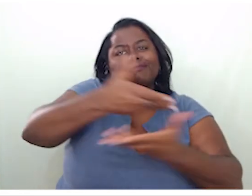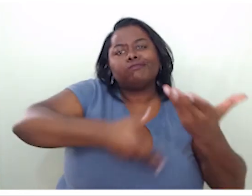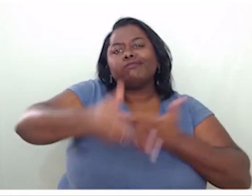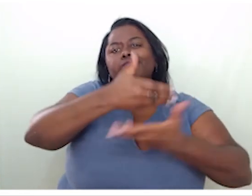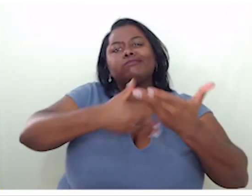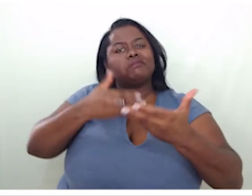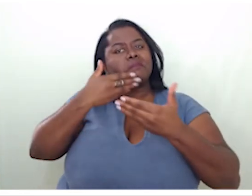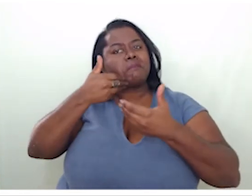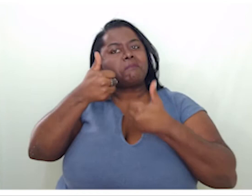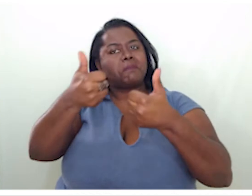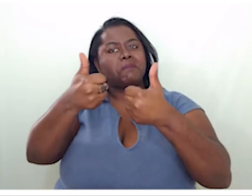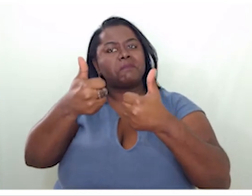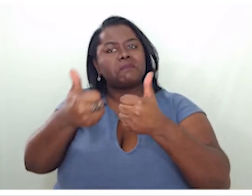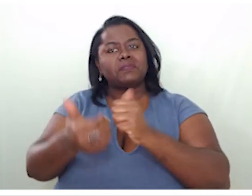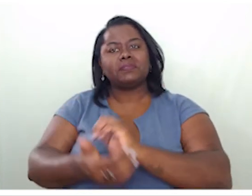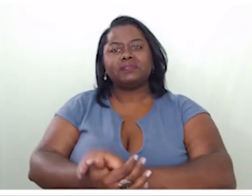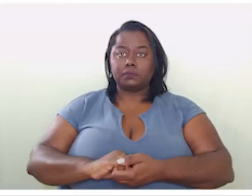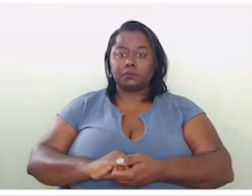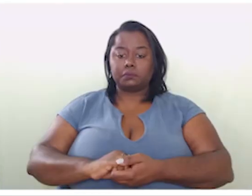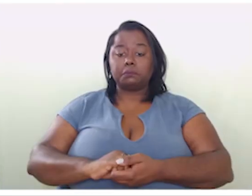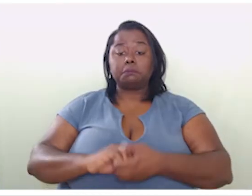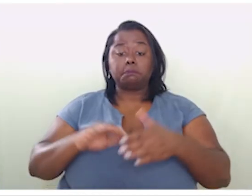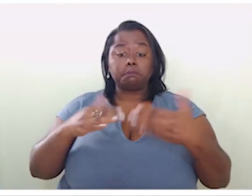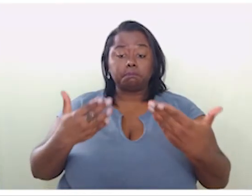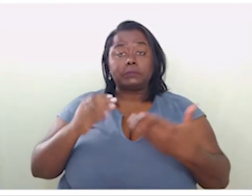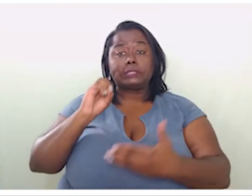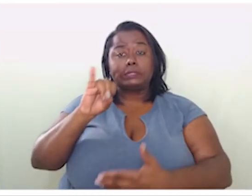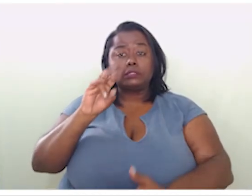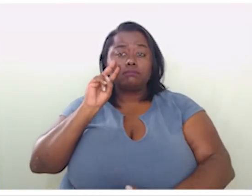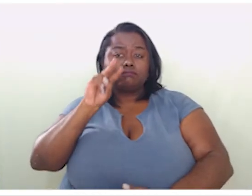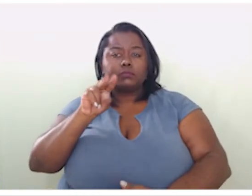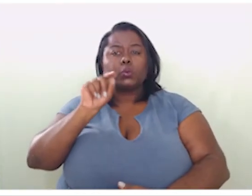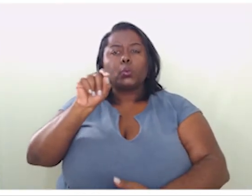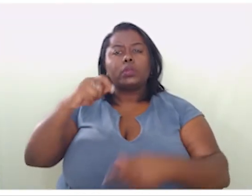hay diferentes aplicaciones de escrita conjunta e intercambio conjunto